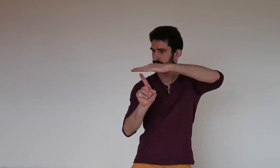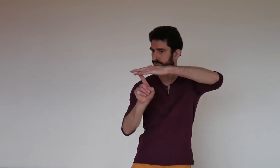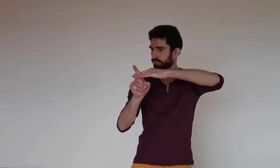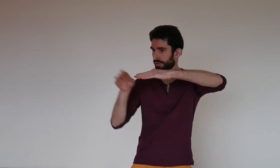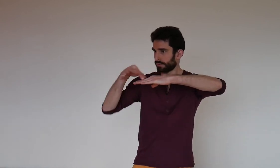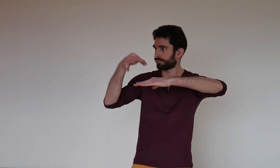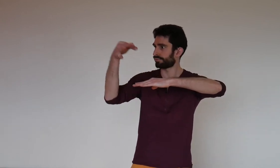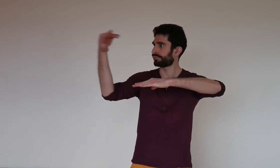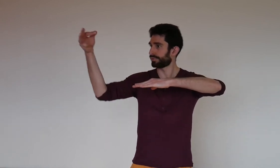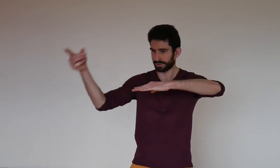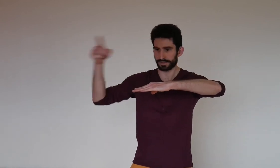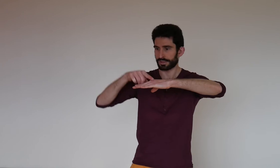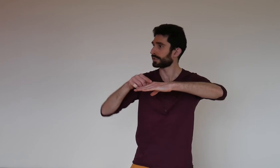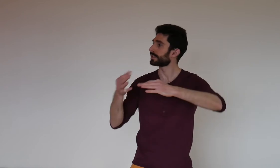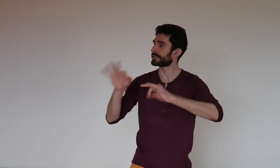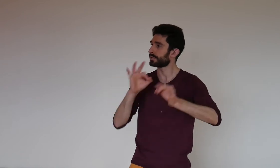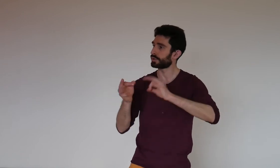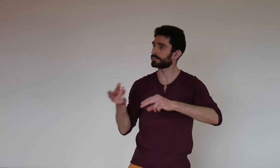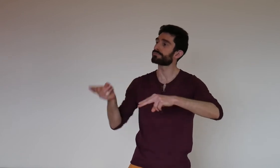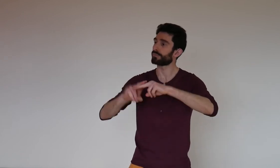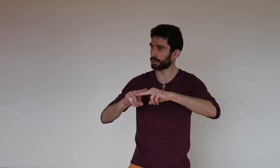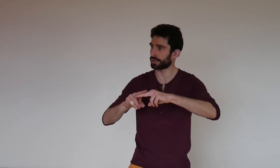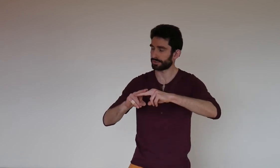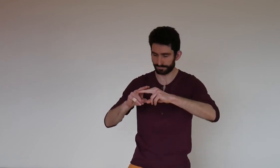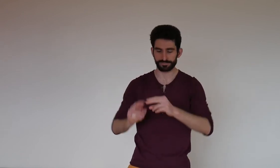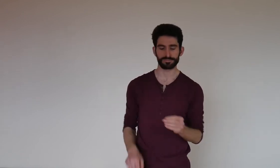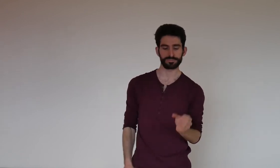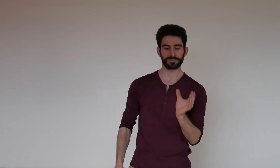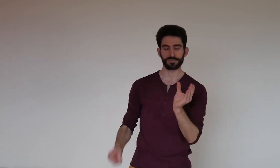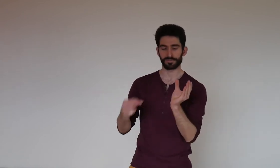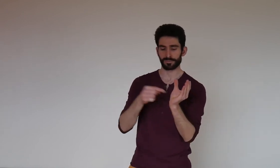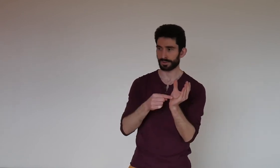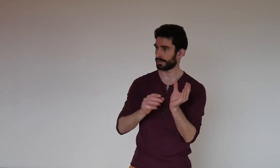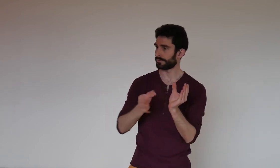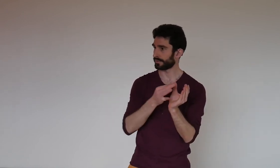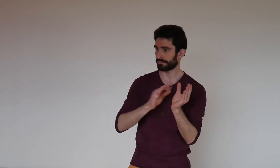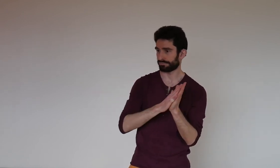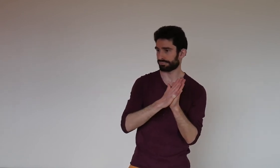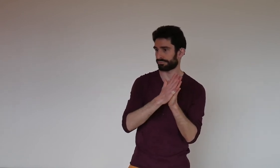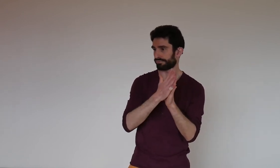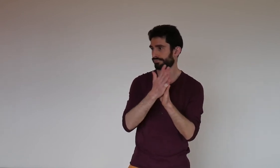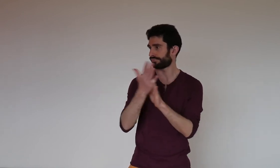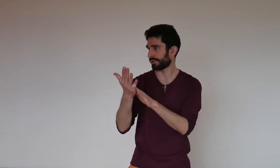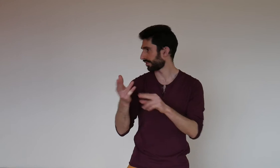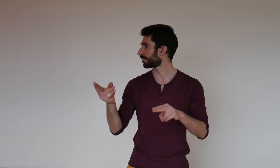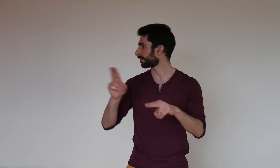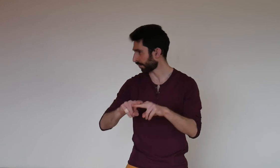et perce la peau. Cette partie est constituée de cellules mortes. Les cellules meurent donc pendant la pousse.